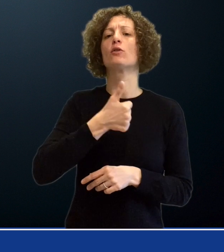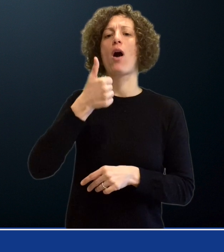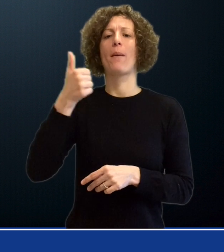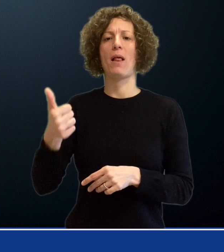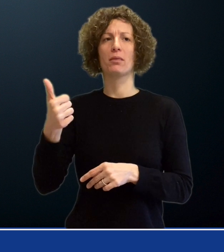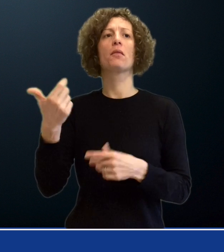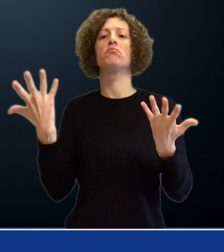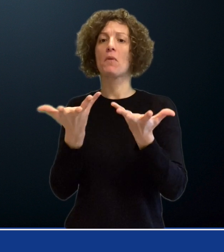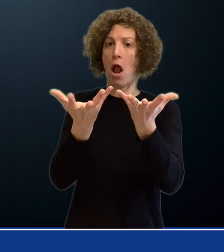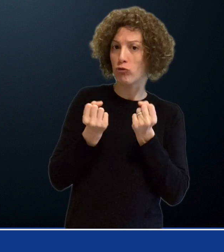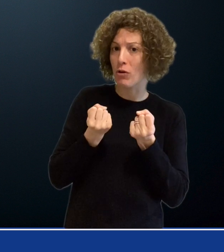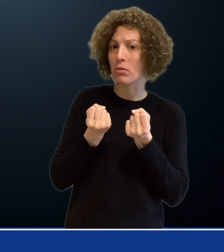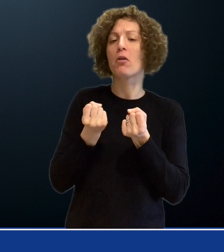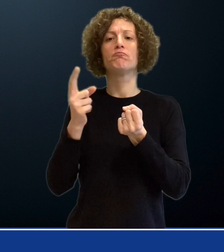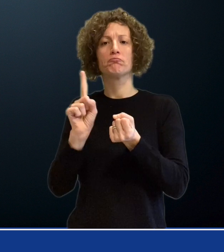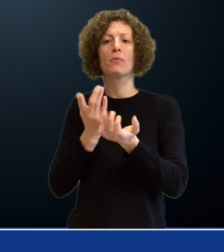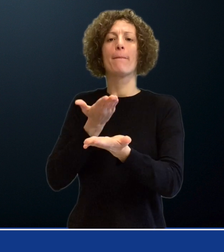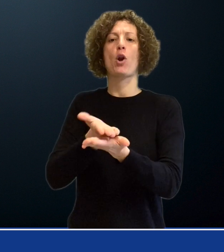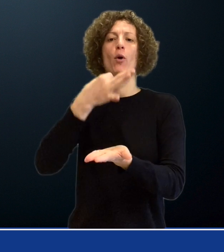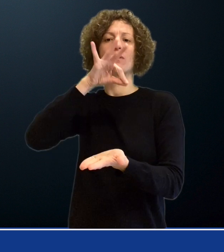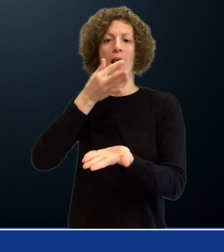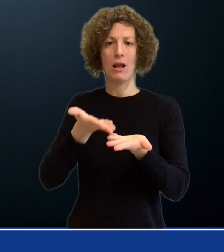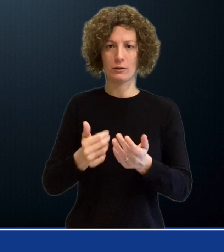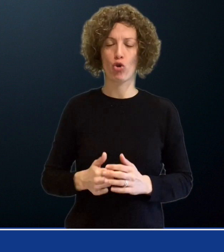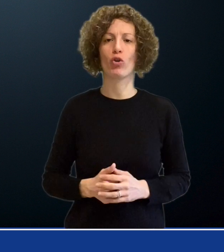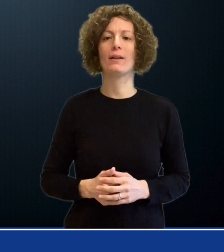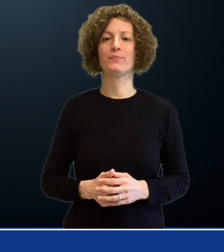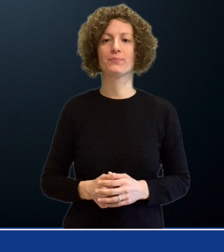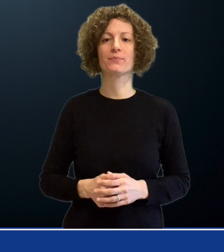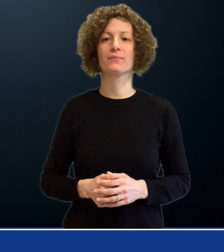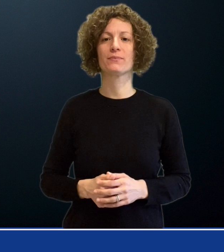al termine del quale verranno inviate singolarmente risposte di accettazione o meno della proposta di relazione.